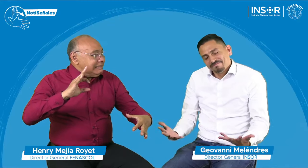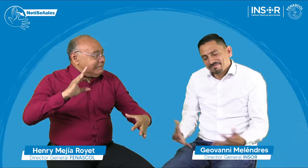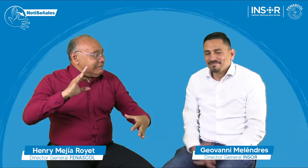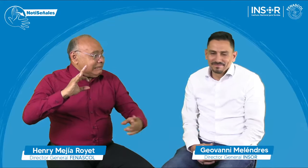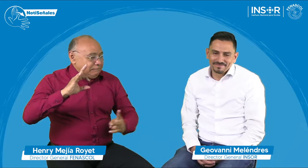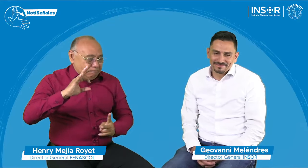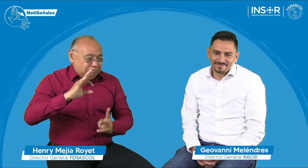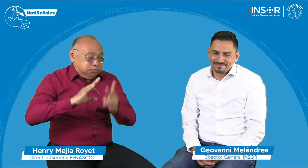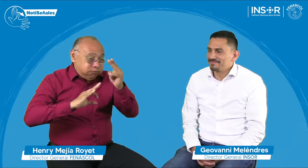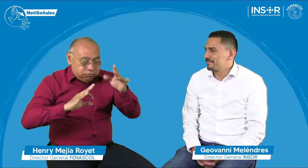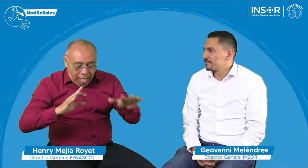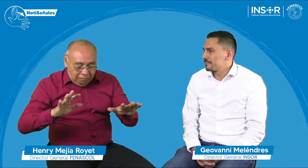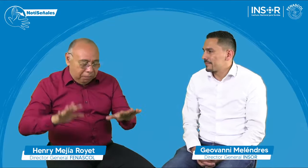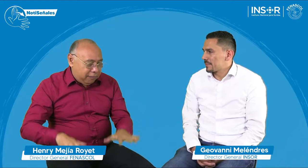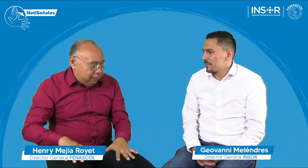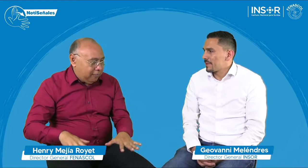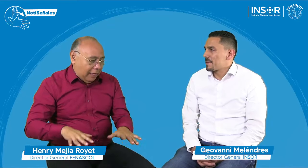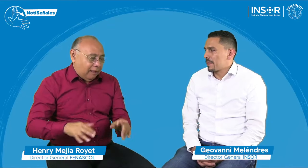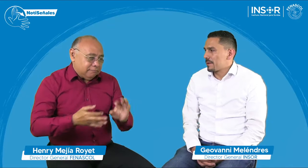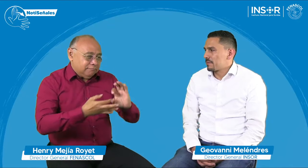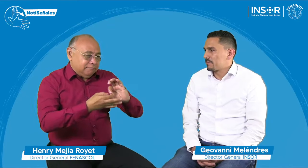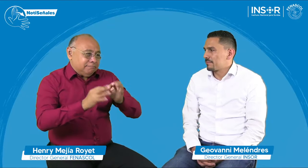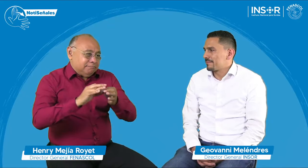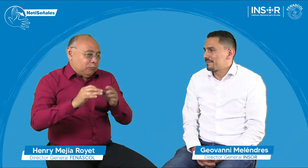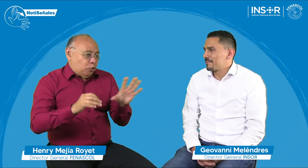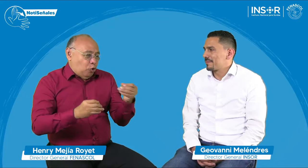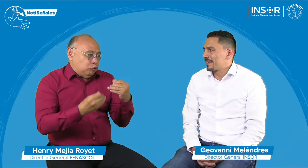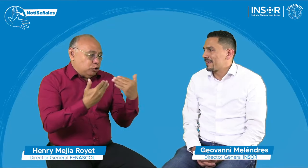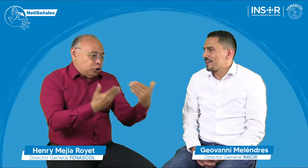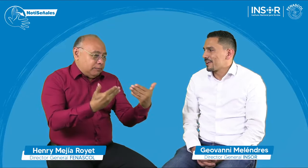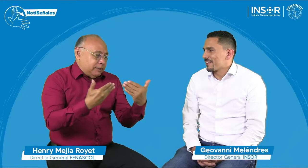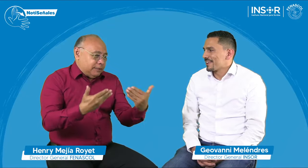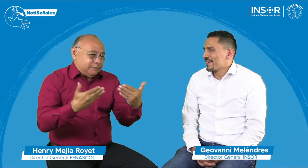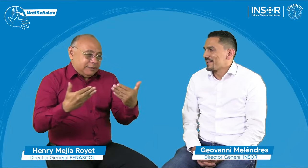familia y todos los demás